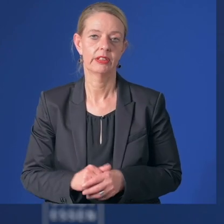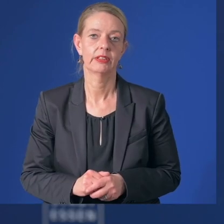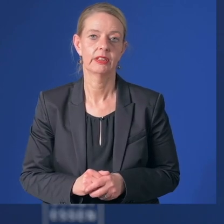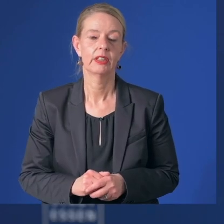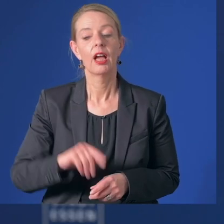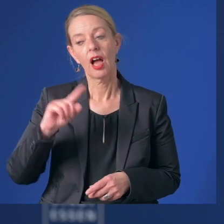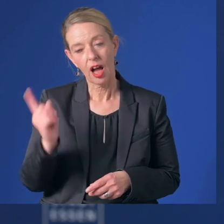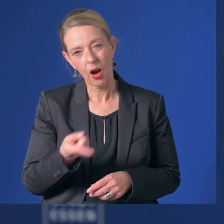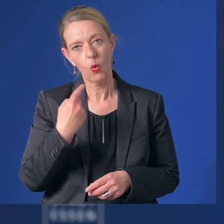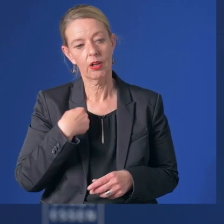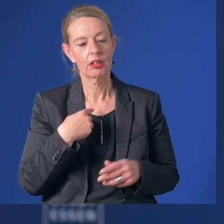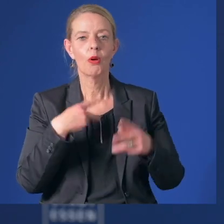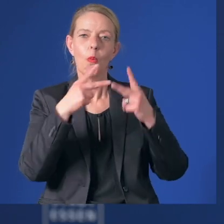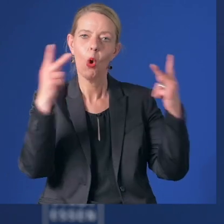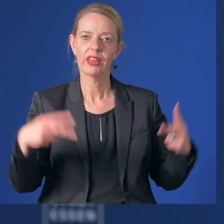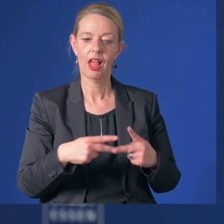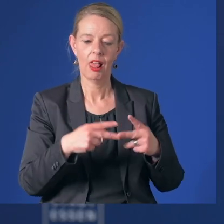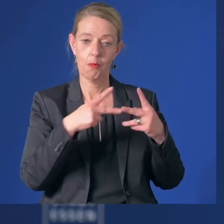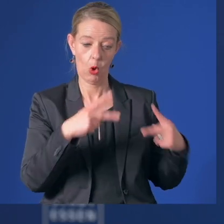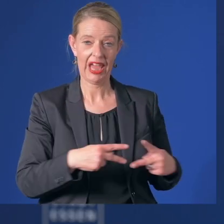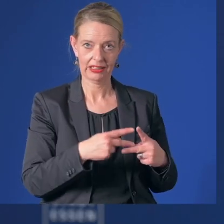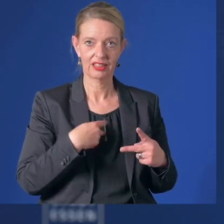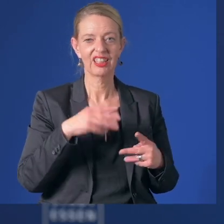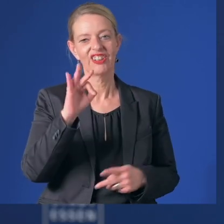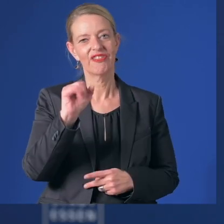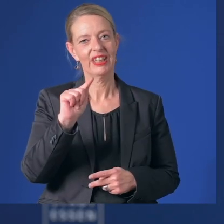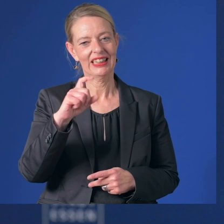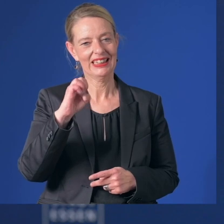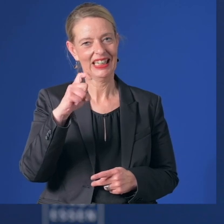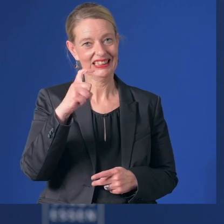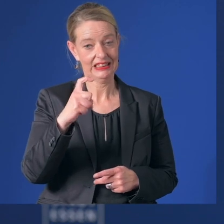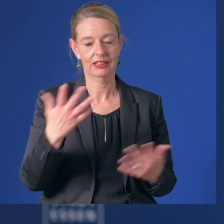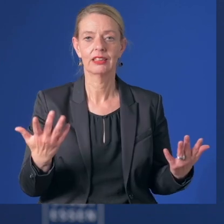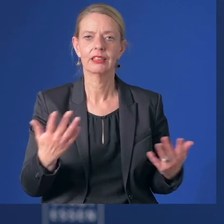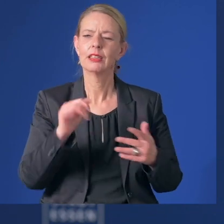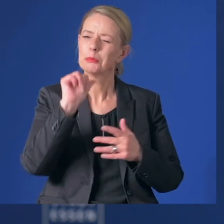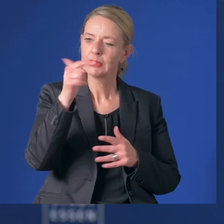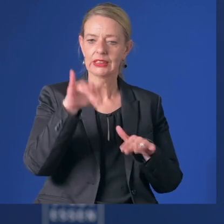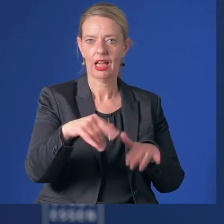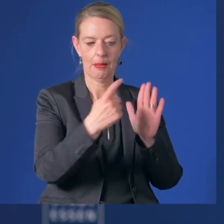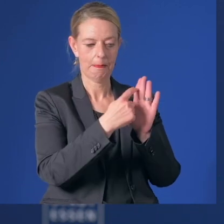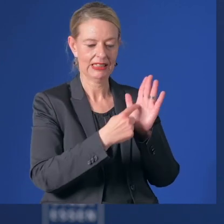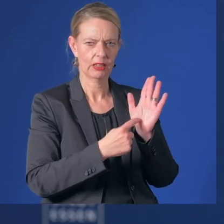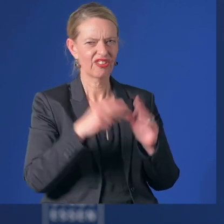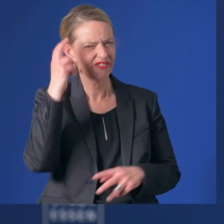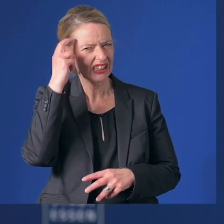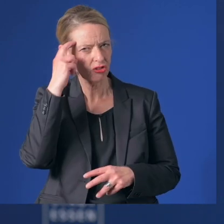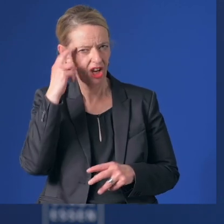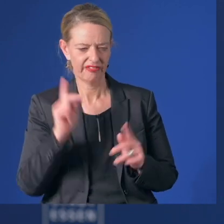wir starten unser Modellprojekt gemeinsam mit Fitx. Unter besonderen Bedingungen und wissenschaftlicher Begleitung